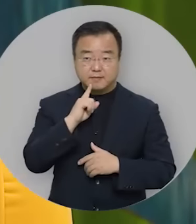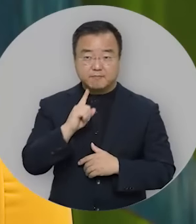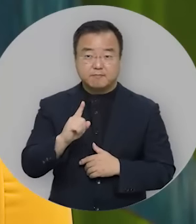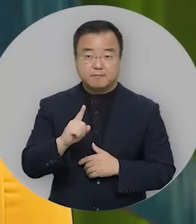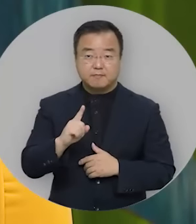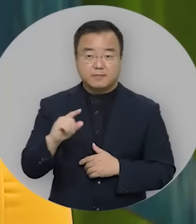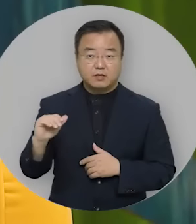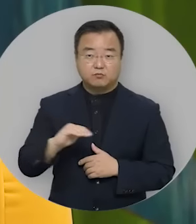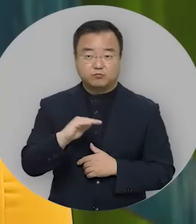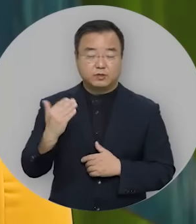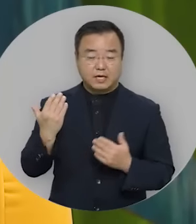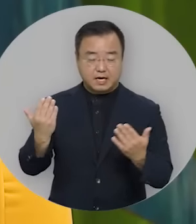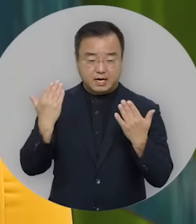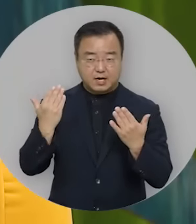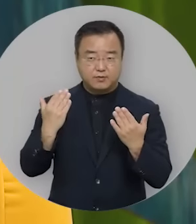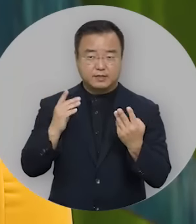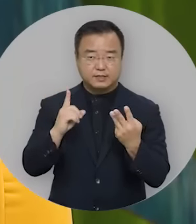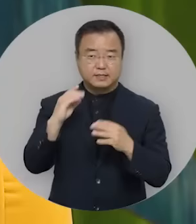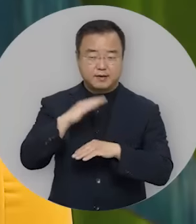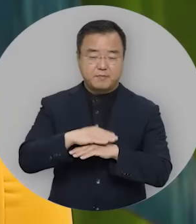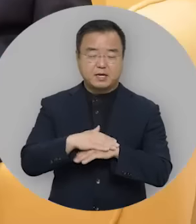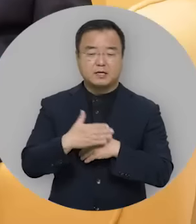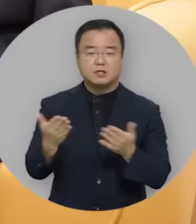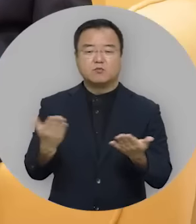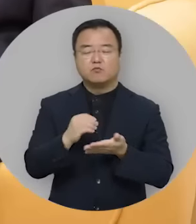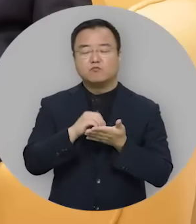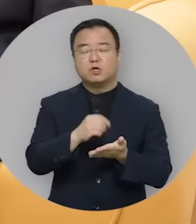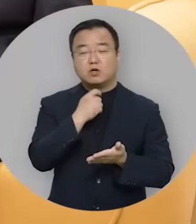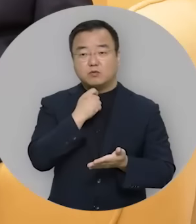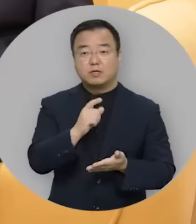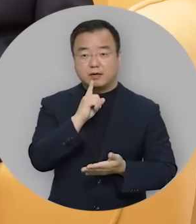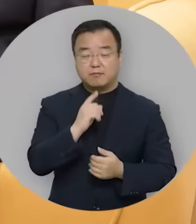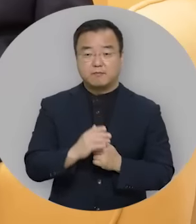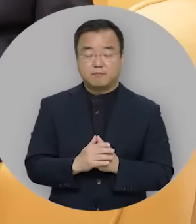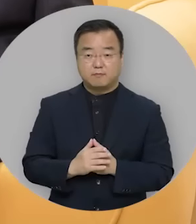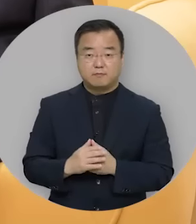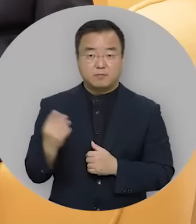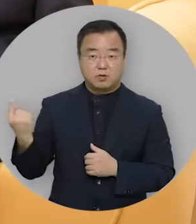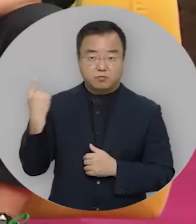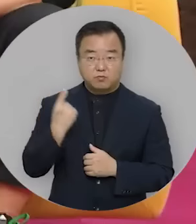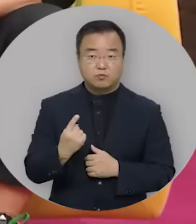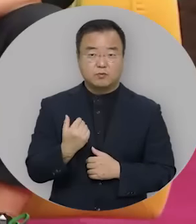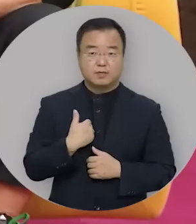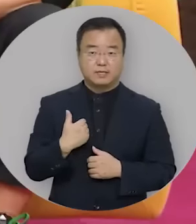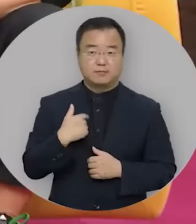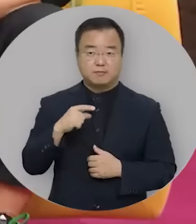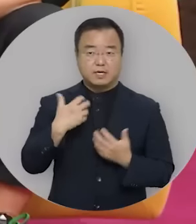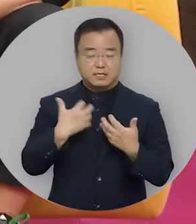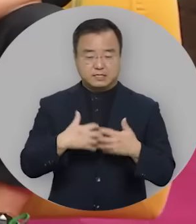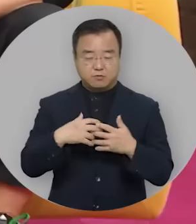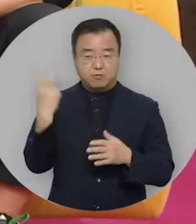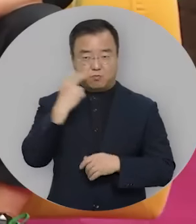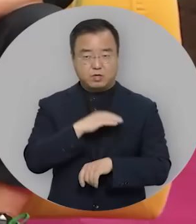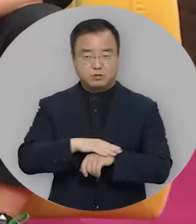우리 학교에 있는 3D 메이커실에 취업하고 싶다. 그러면 난 여기 기기 관리도 다 할 줄 알고